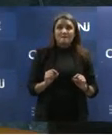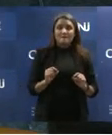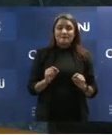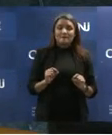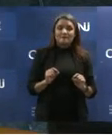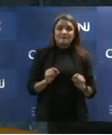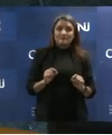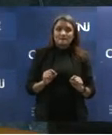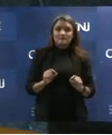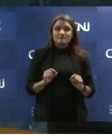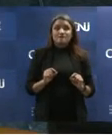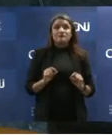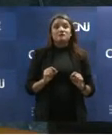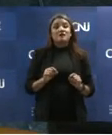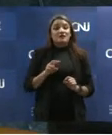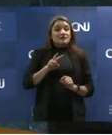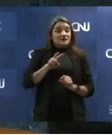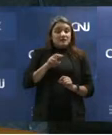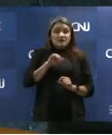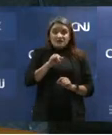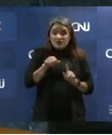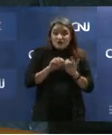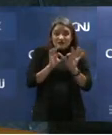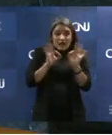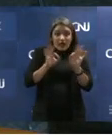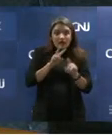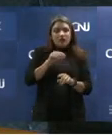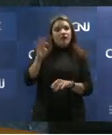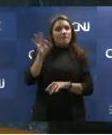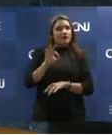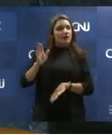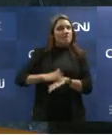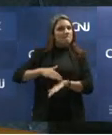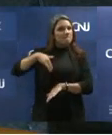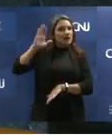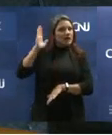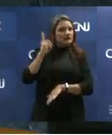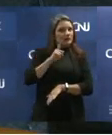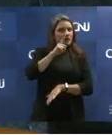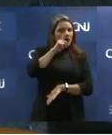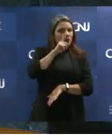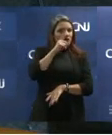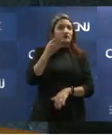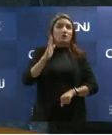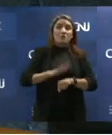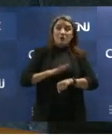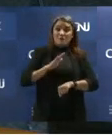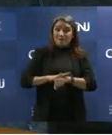muito elevado, porque as responsabilidades são muito altas. O momento é muito grave, e o Judiciário